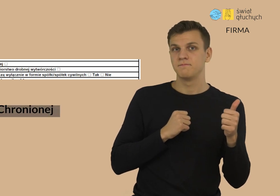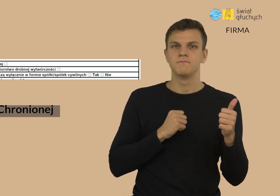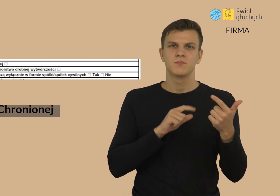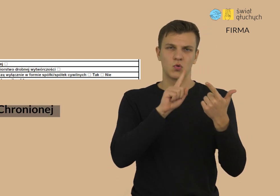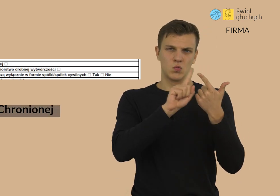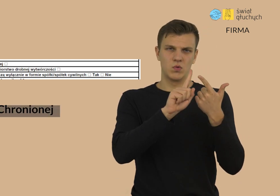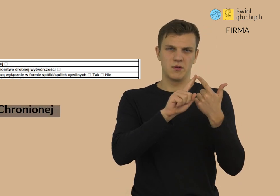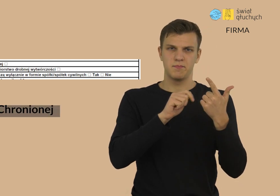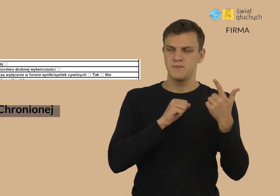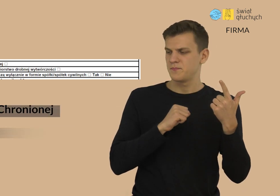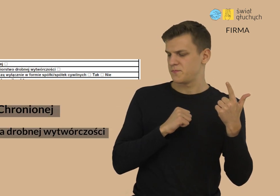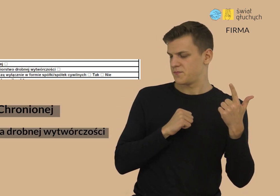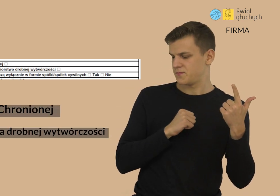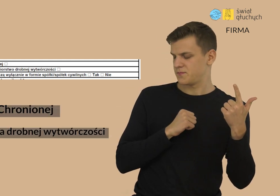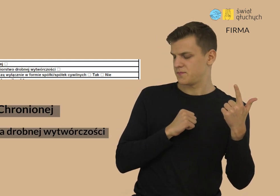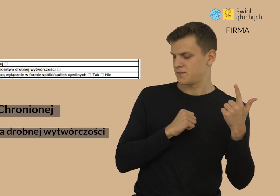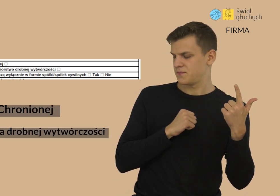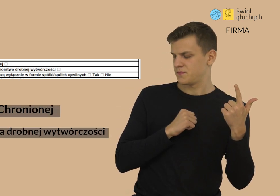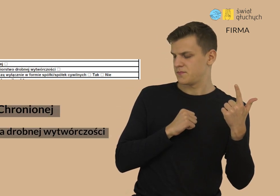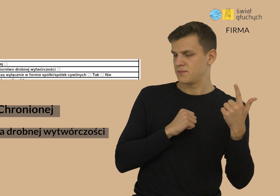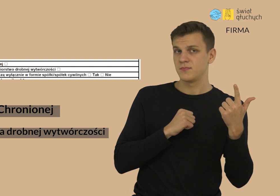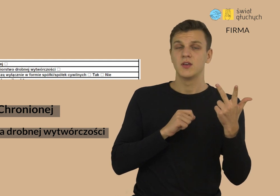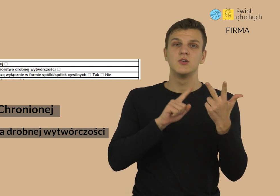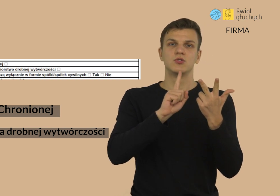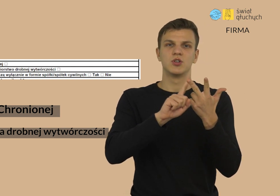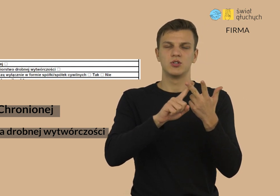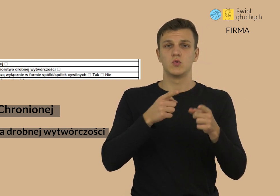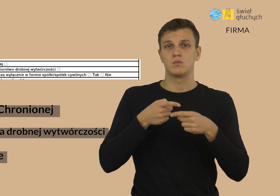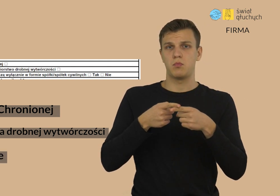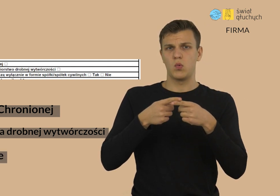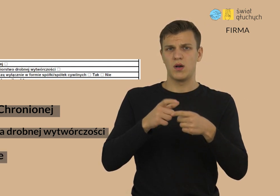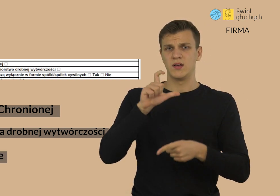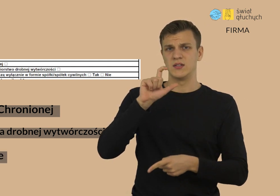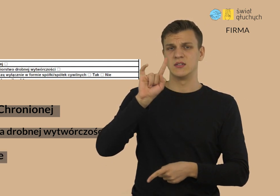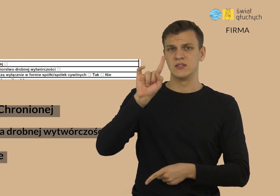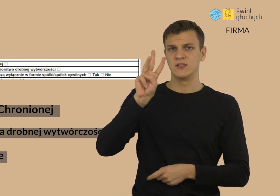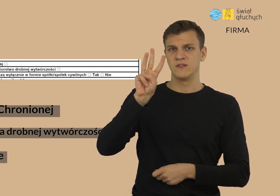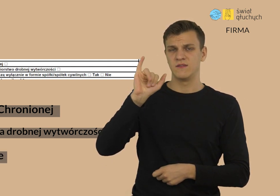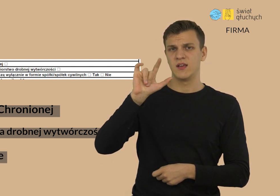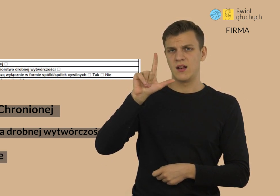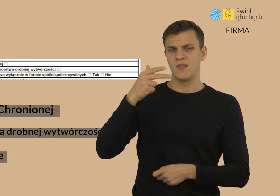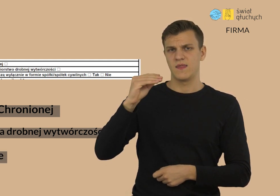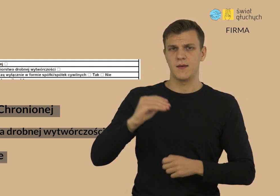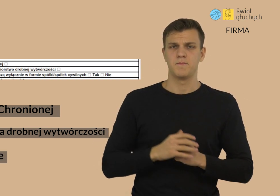drugi – przedsiębiorstwo drobnej wytwórczości; trzeci – spółkę cywilna.